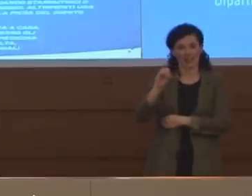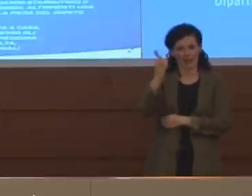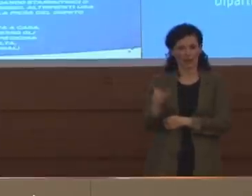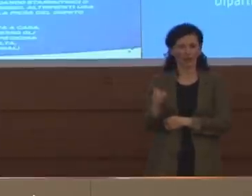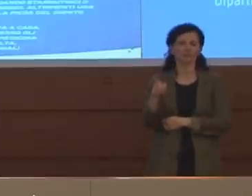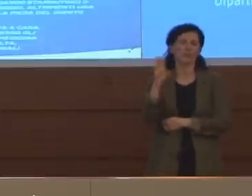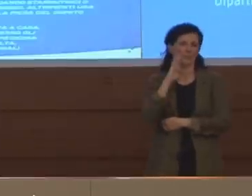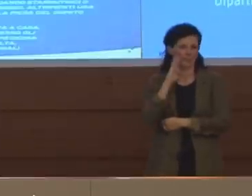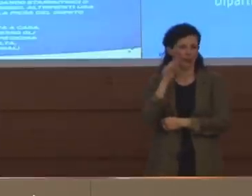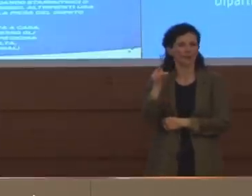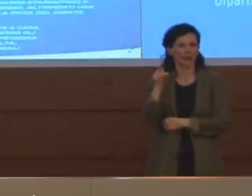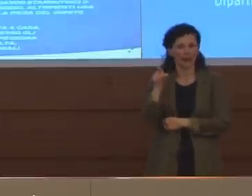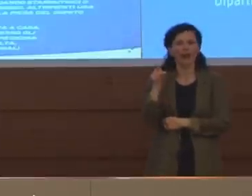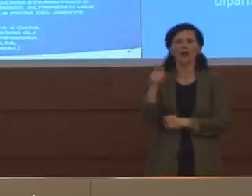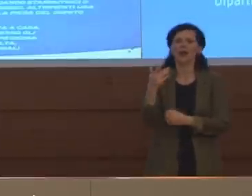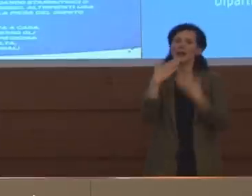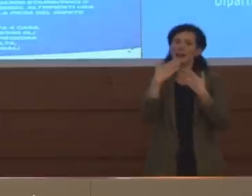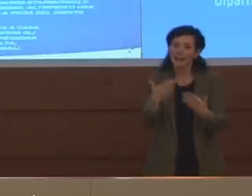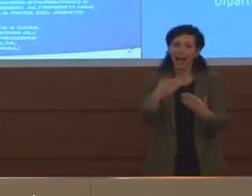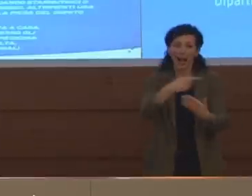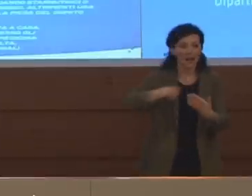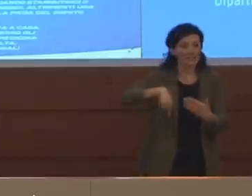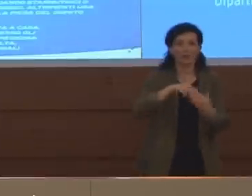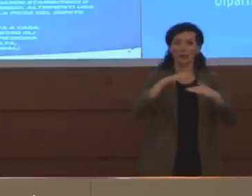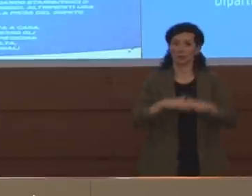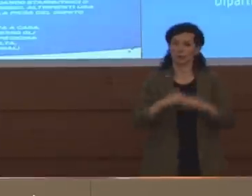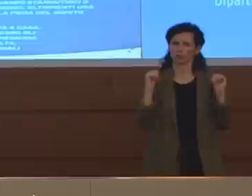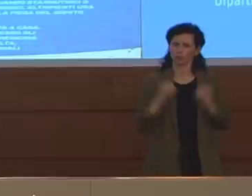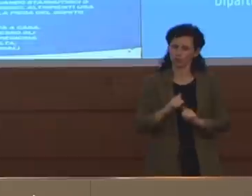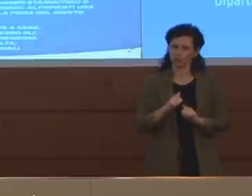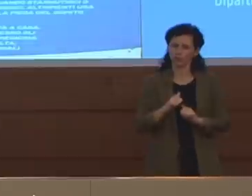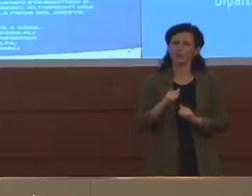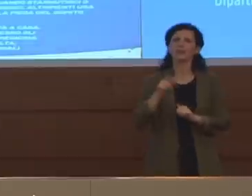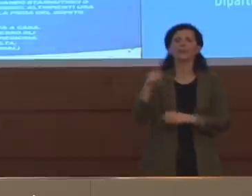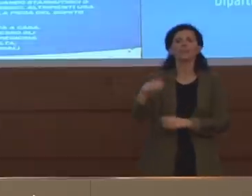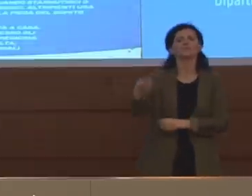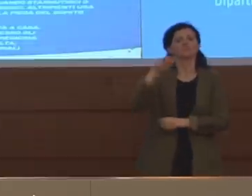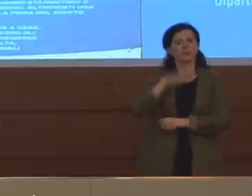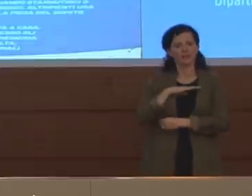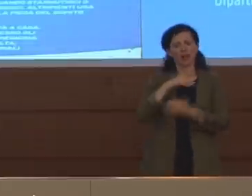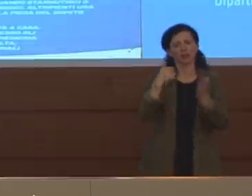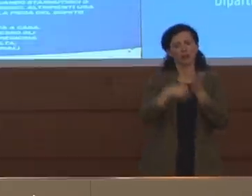protezione civile, ha deciso di indirizzarmi un'altra lettera che vuole